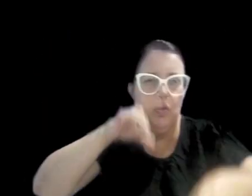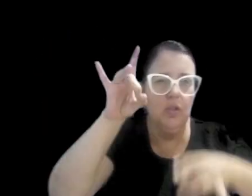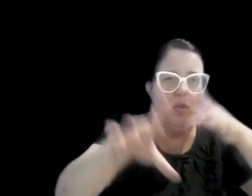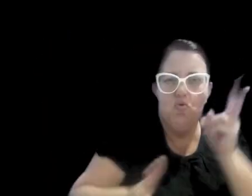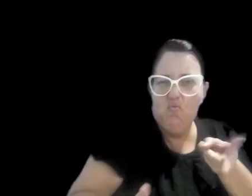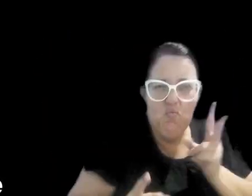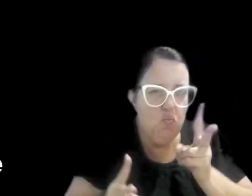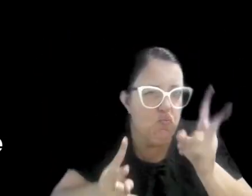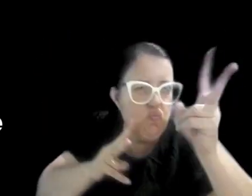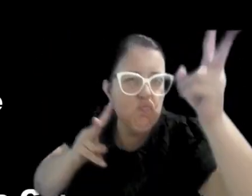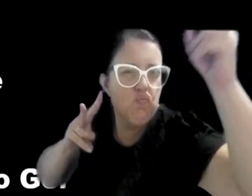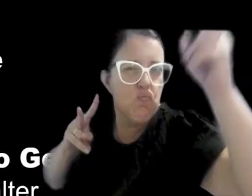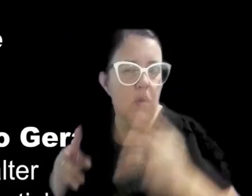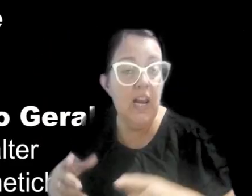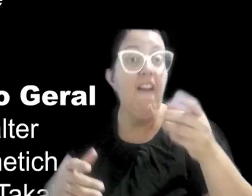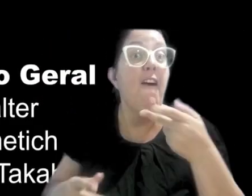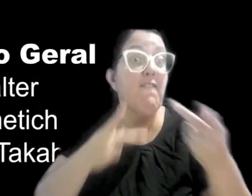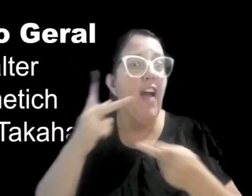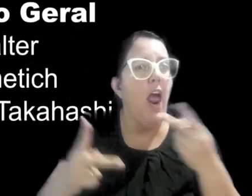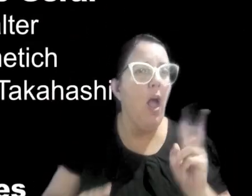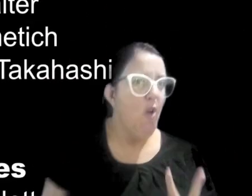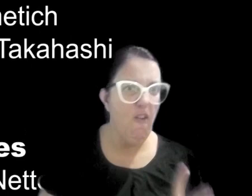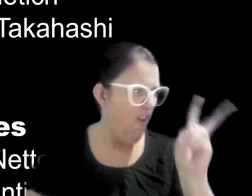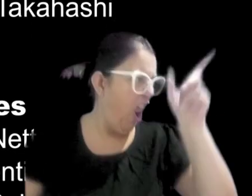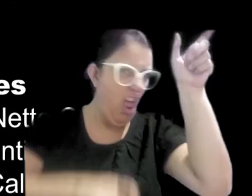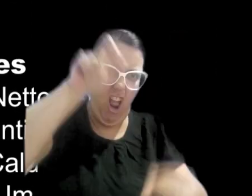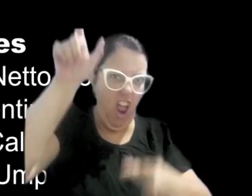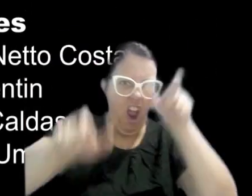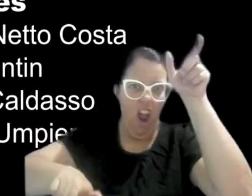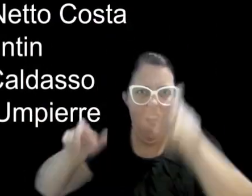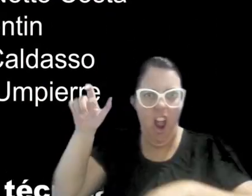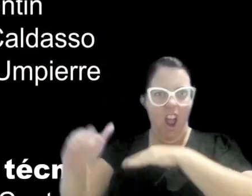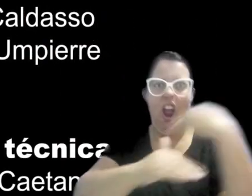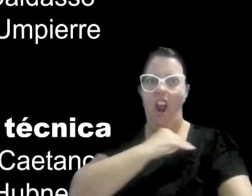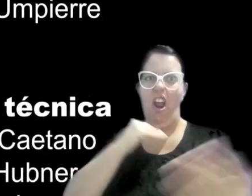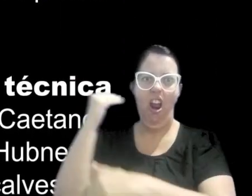E varre cama, e sonho e segue tudo pro além Me diga, Vale, quanto vale a vida de alguém?